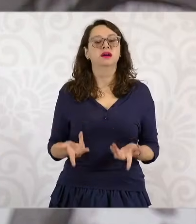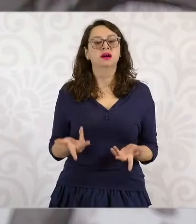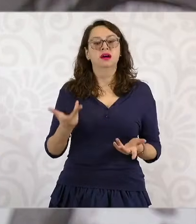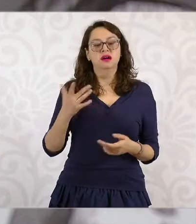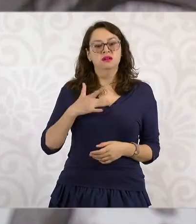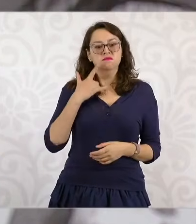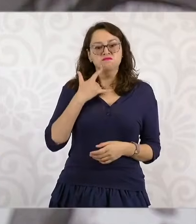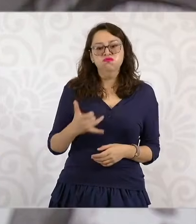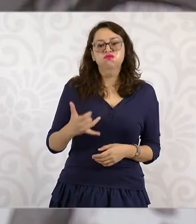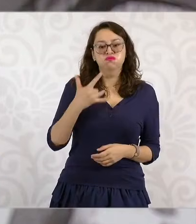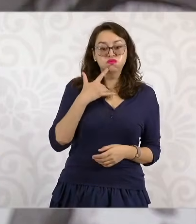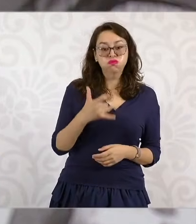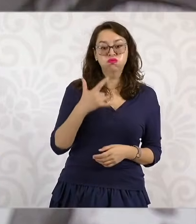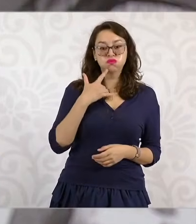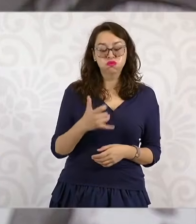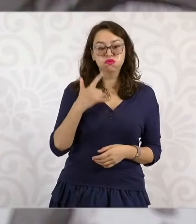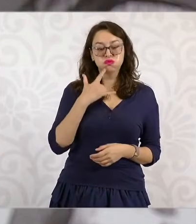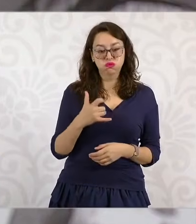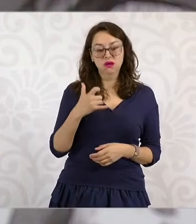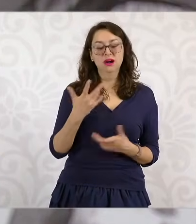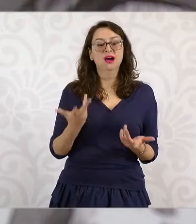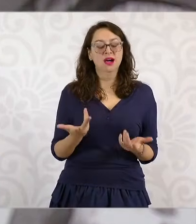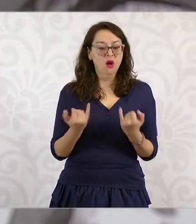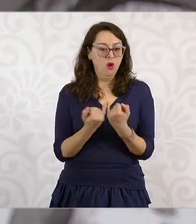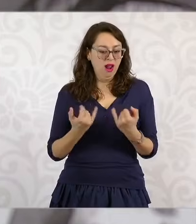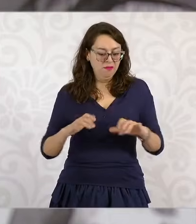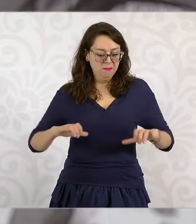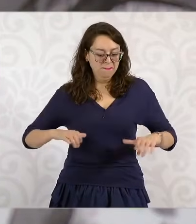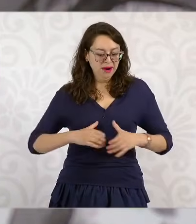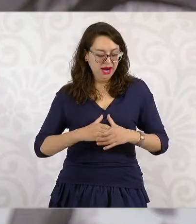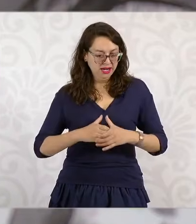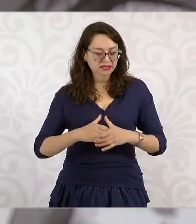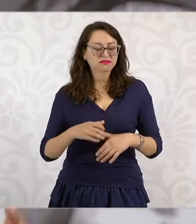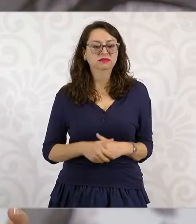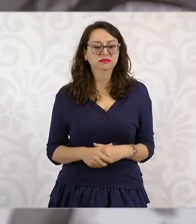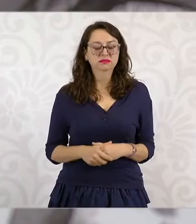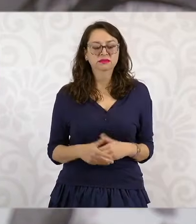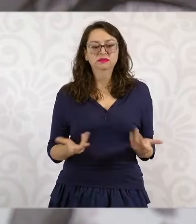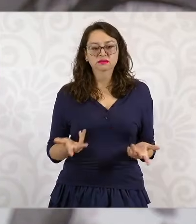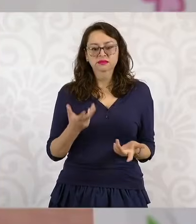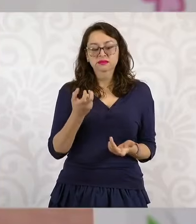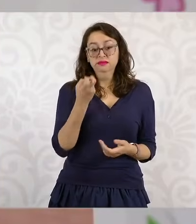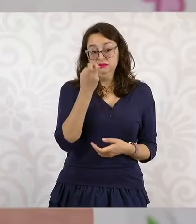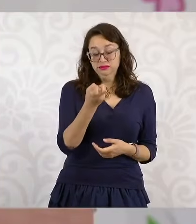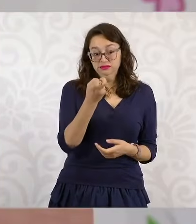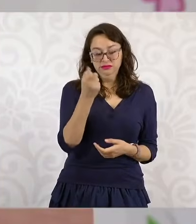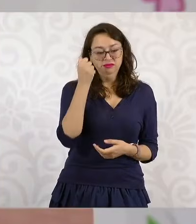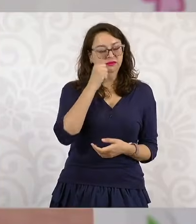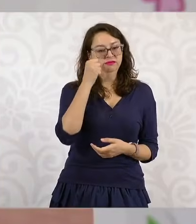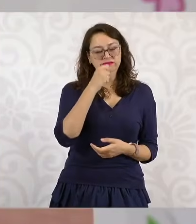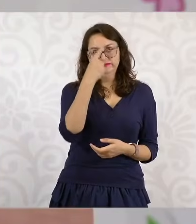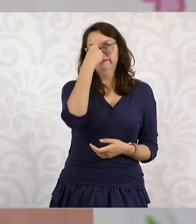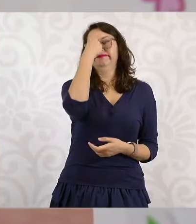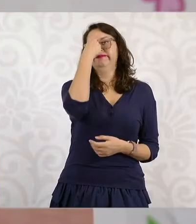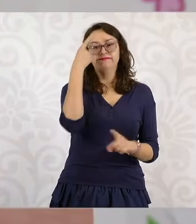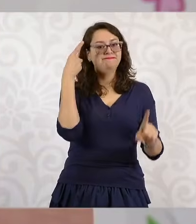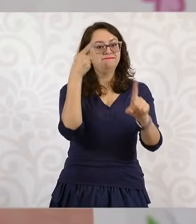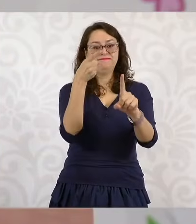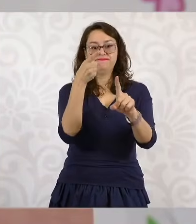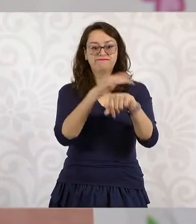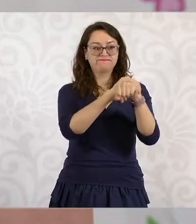esfuerzo y al mismo tiempo de comunidad. Y eso es lo que debe guiarnos siempre, la amistad que